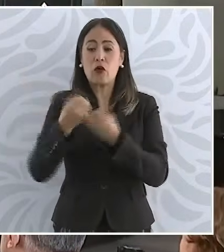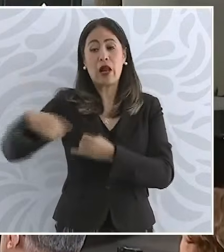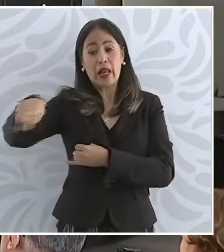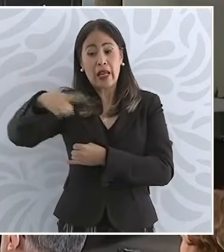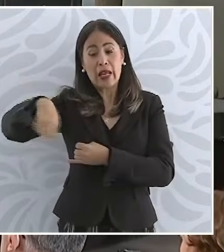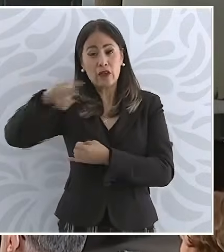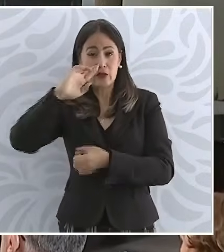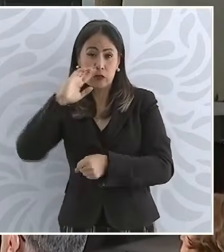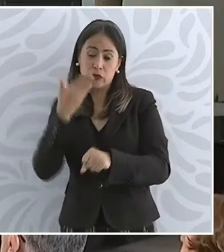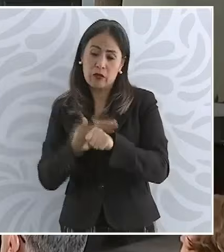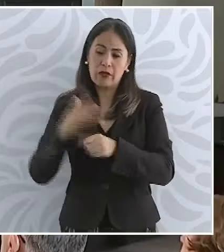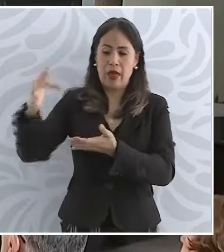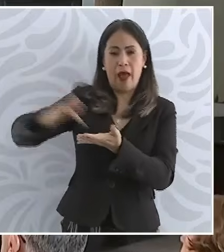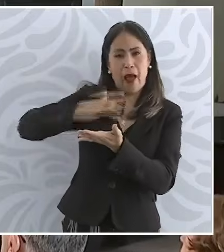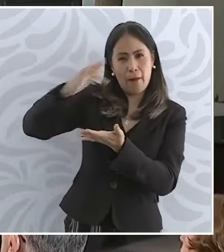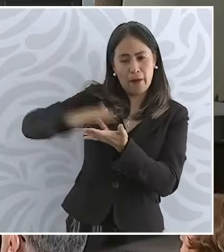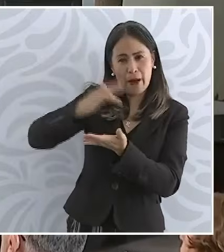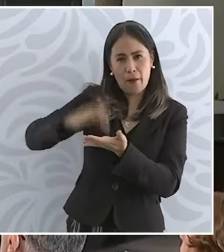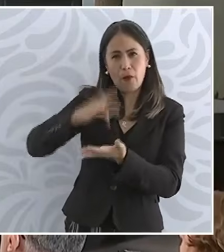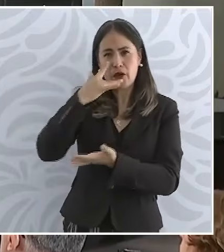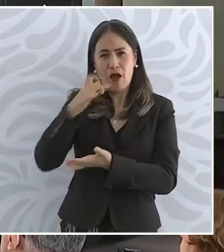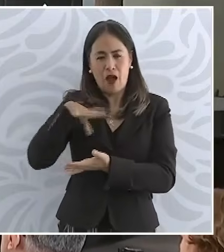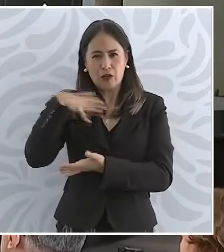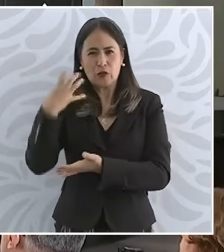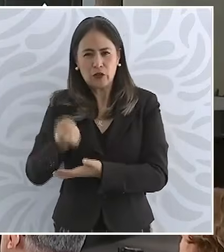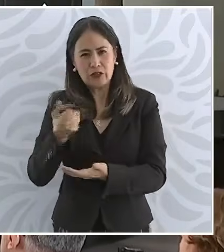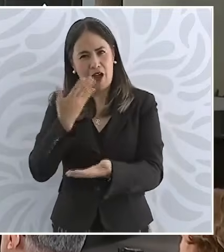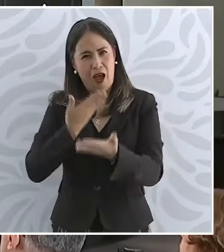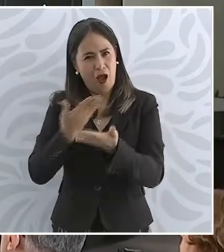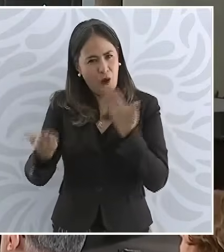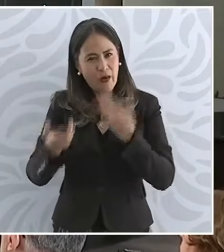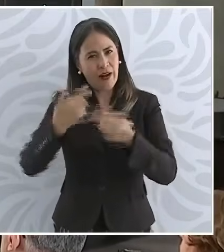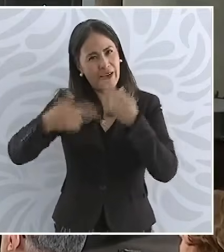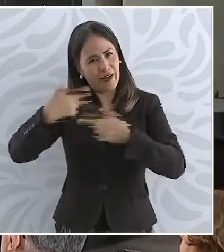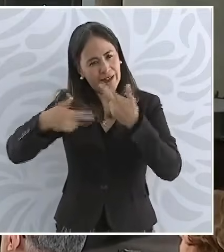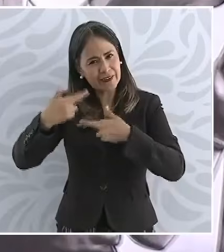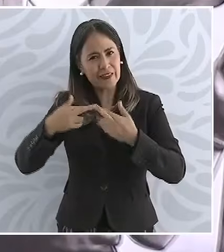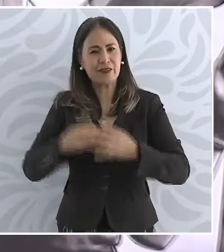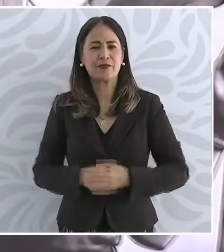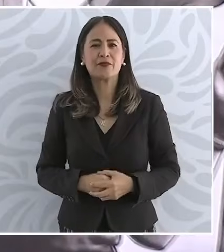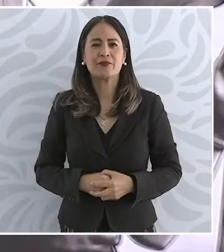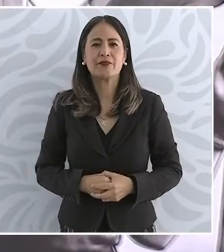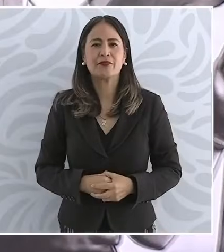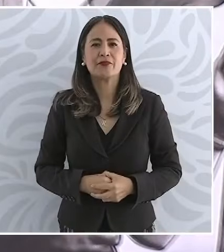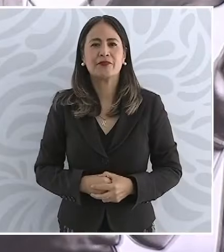se han sumado al esfuerzo que estamos realizando en favor de México el camino que tenemos por